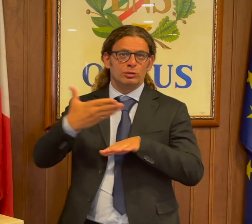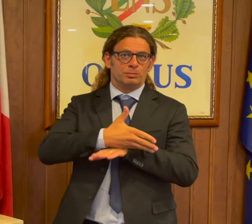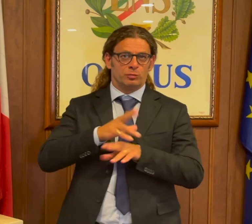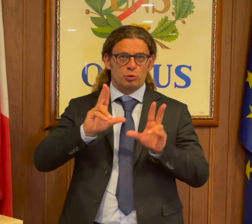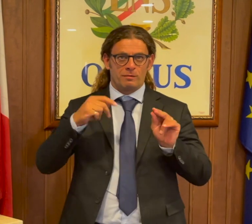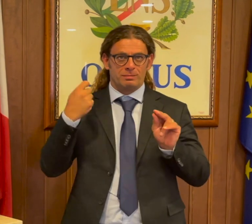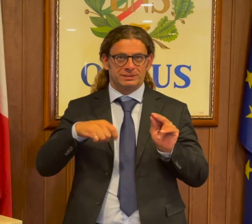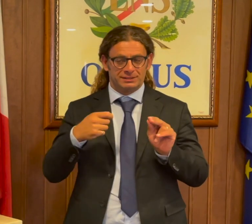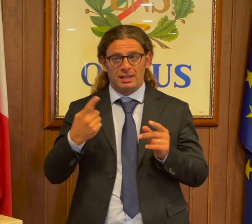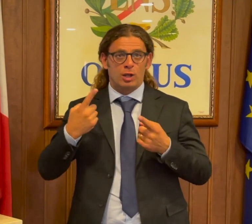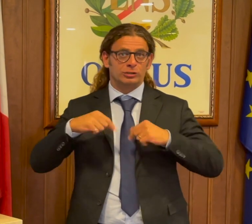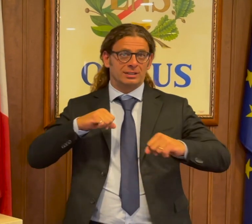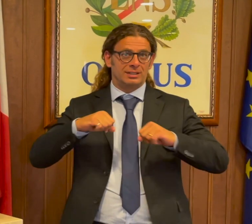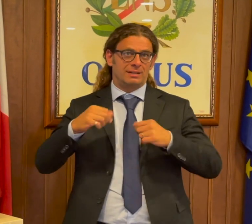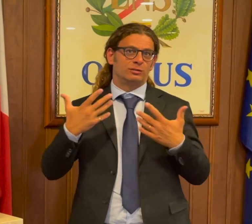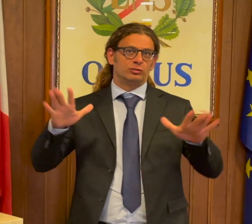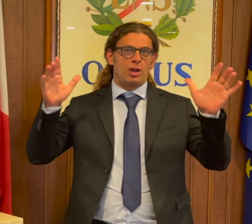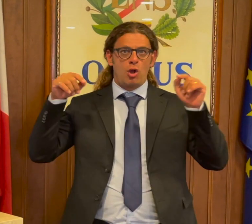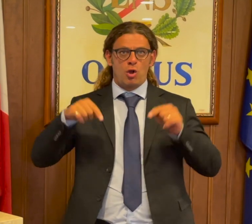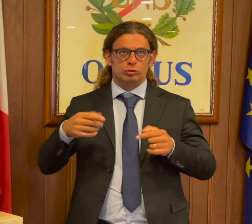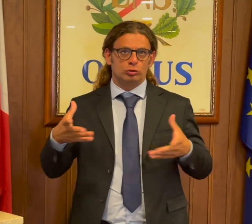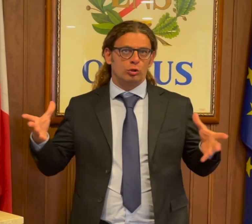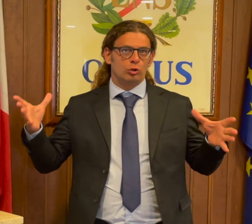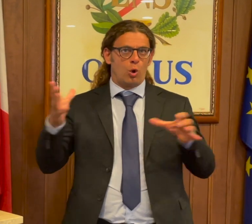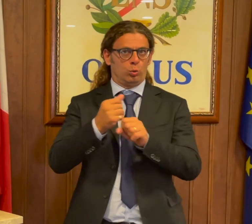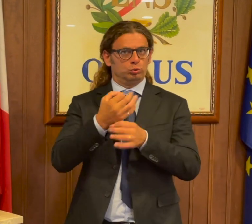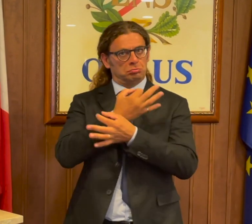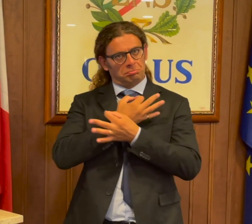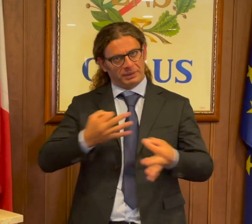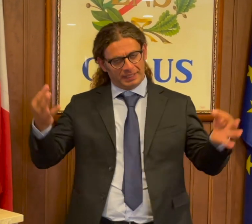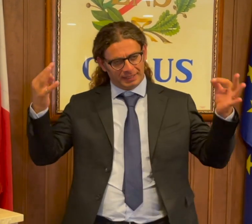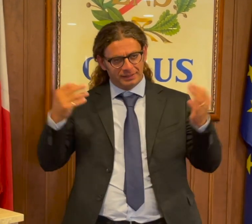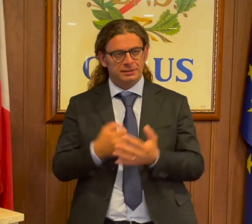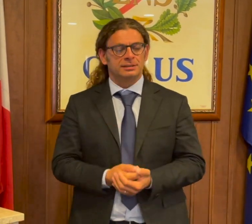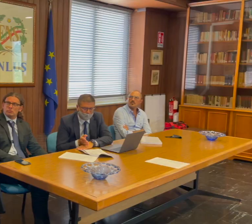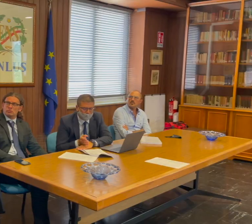e sono subentrato come nuovo Presidente insieme al nuovo Consiglio Direttivo e si è concluso oggi positivamente